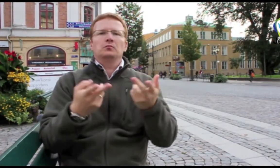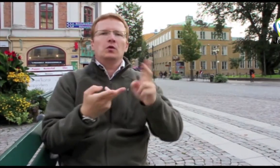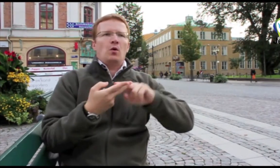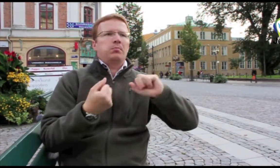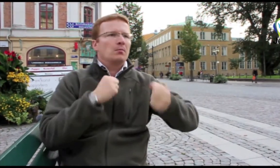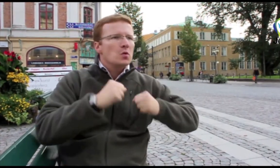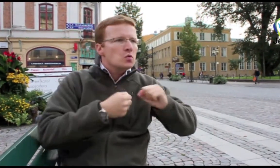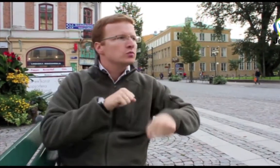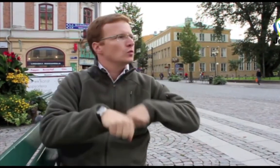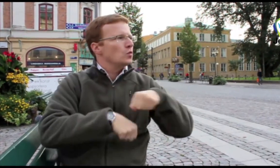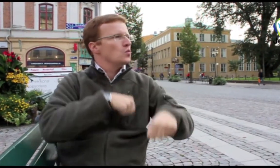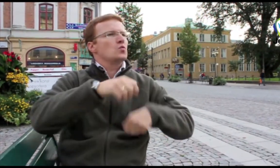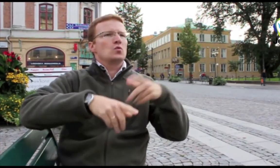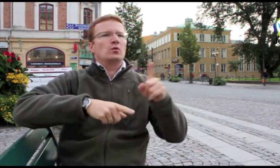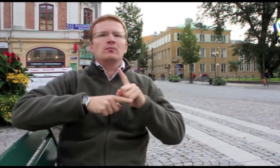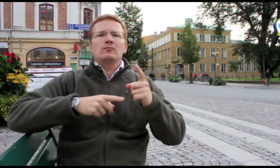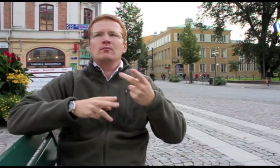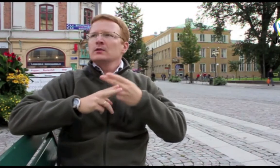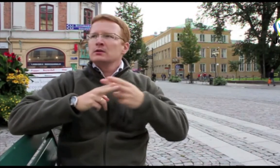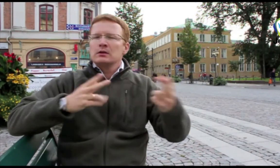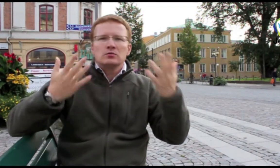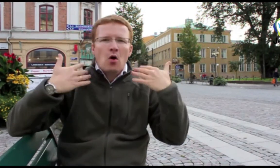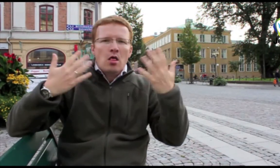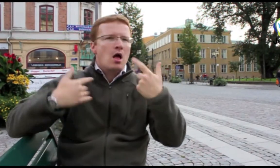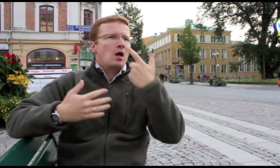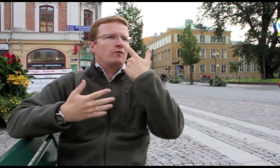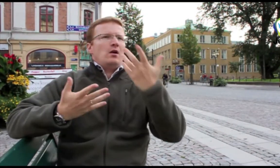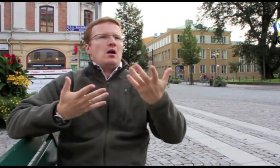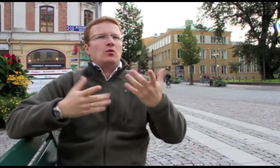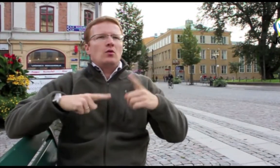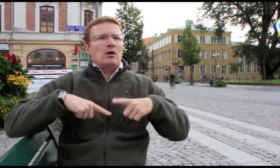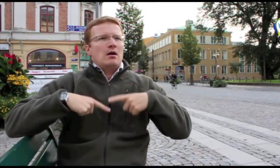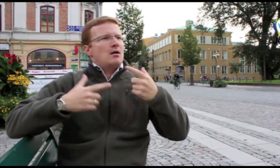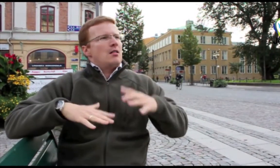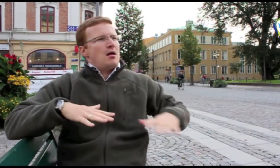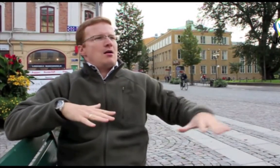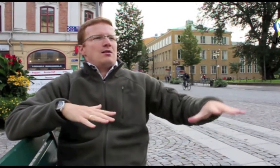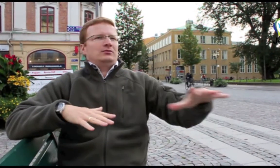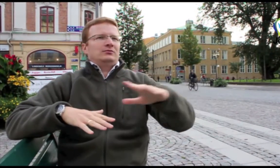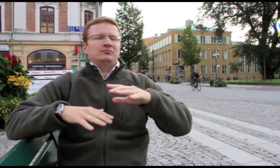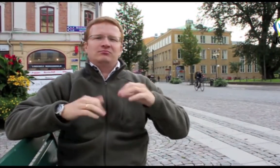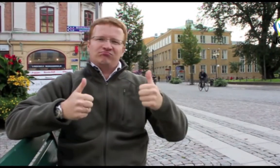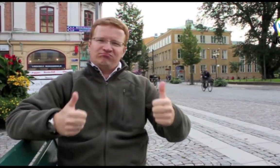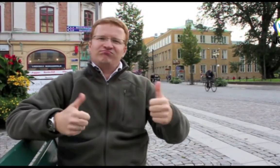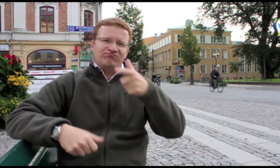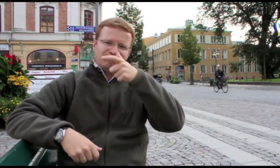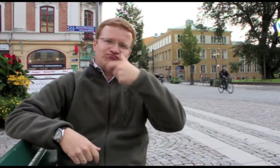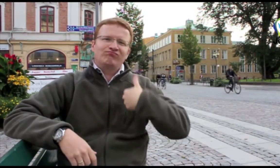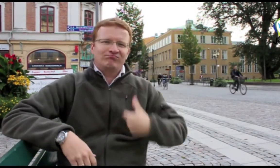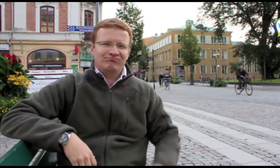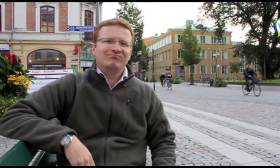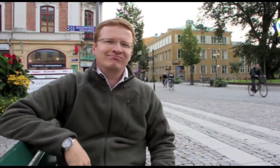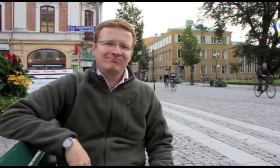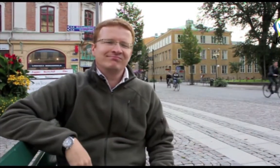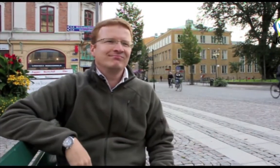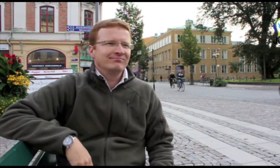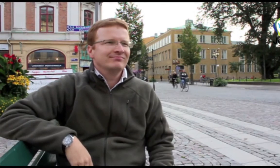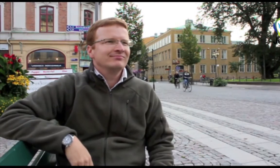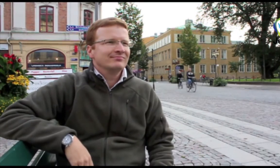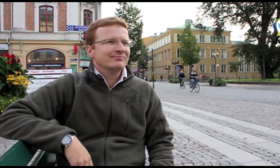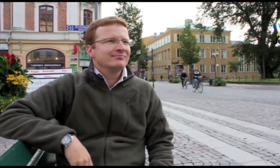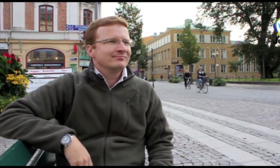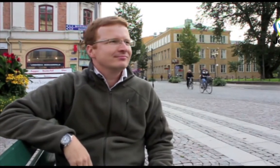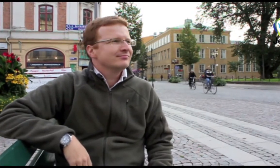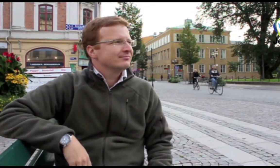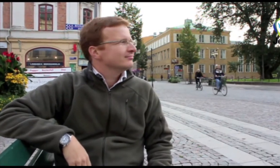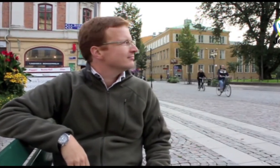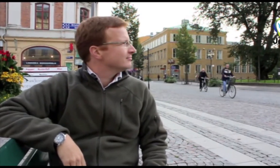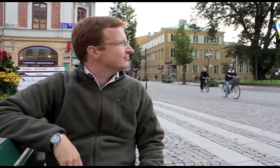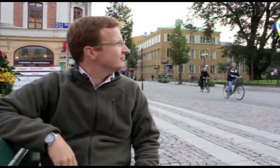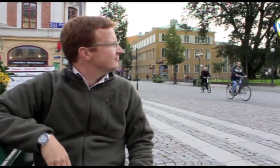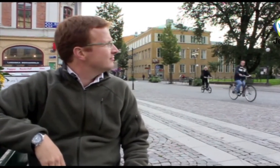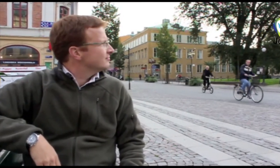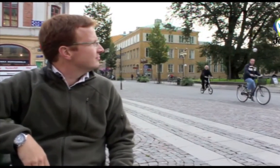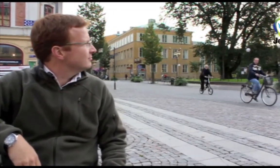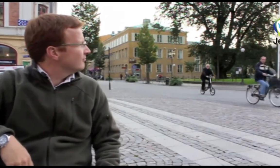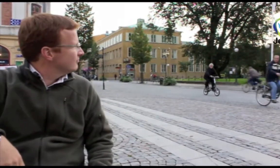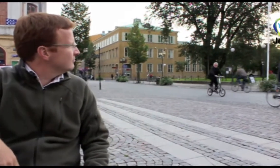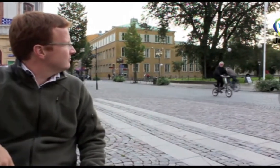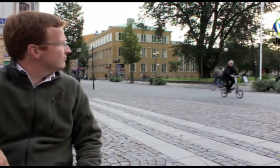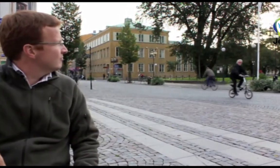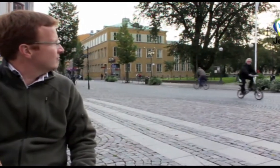Többet mozognak az emberek. Tiszta a levegő, az élet szuper. Szeretem.